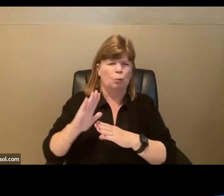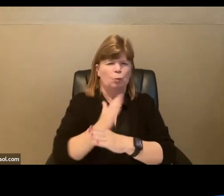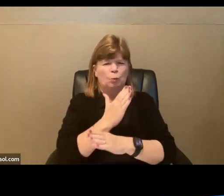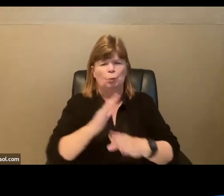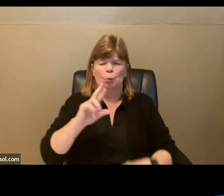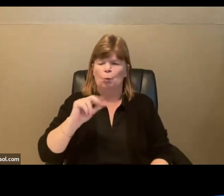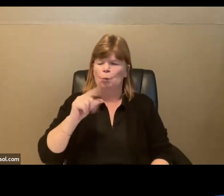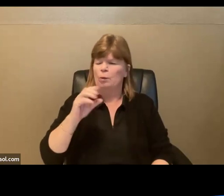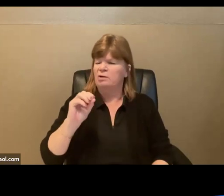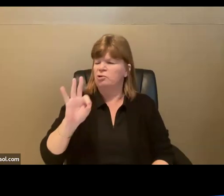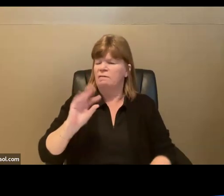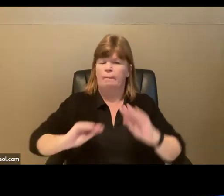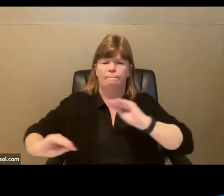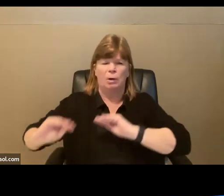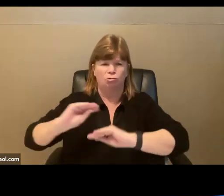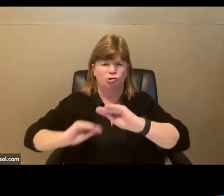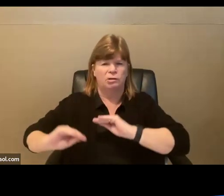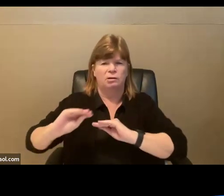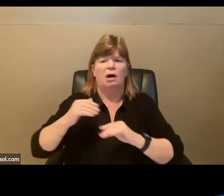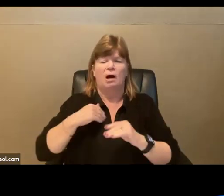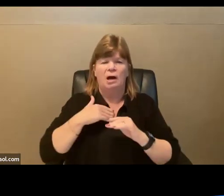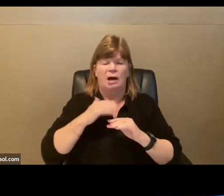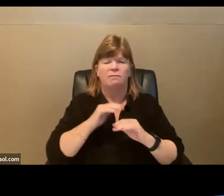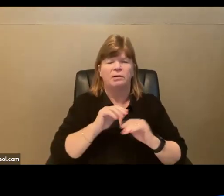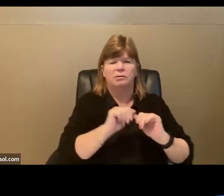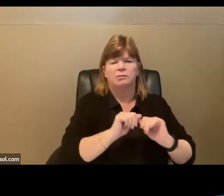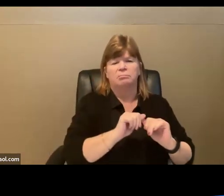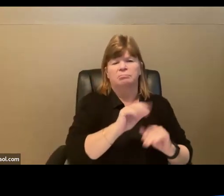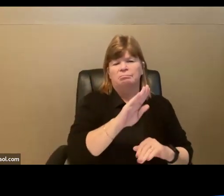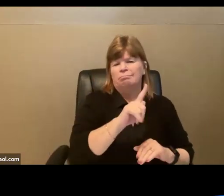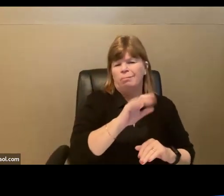Tengo un blog para eso en algún lugar de los archivos.